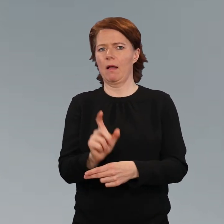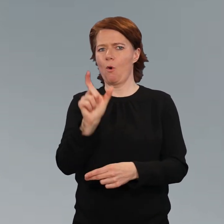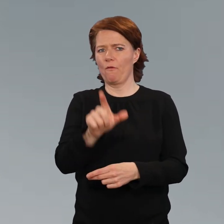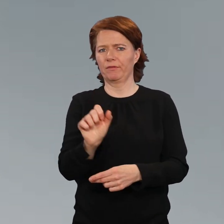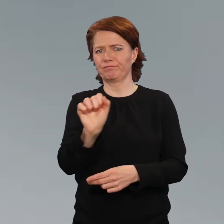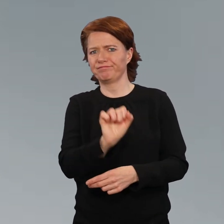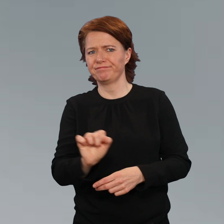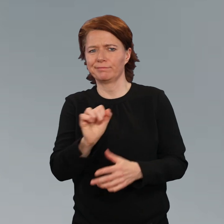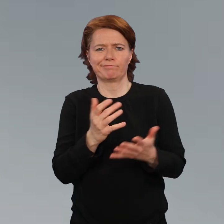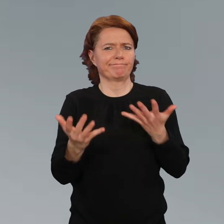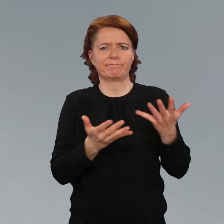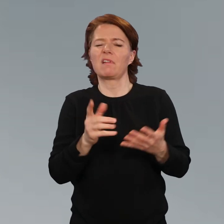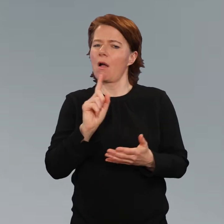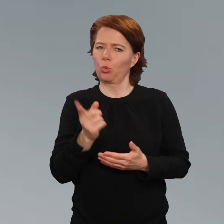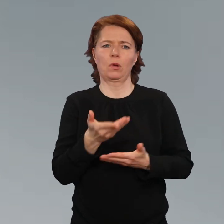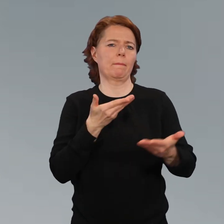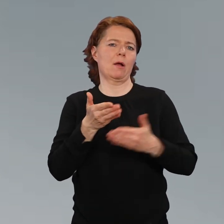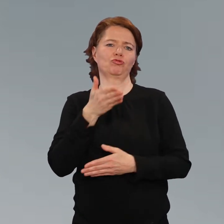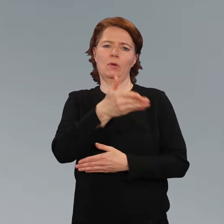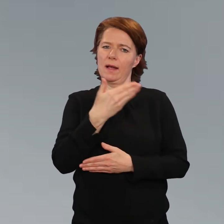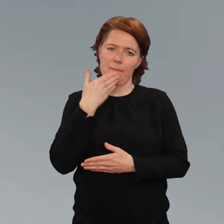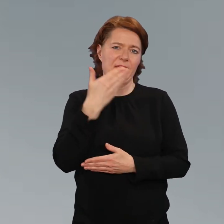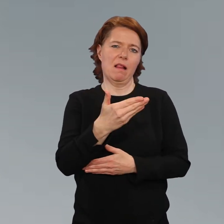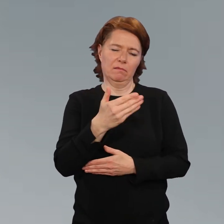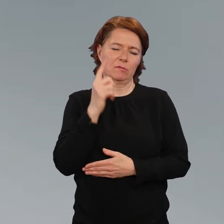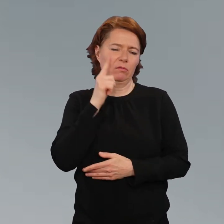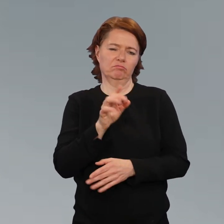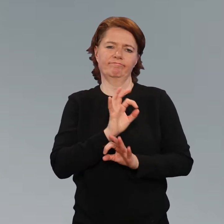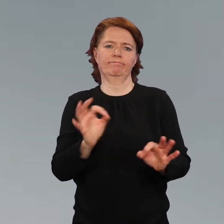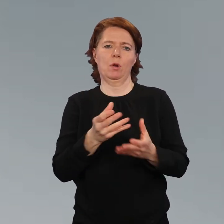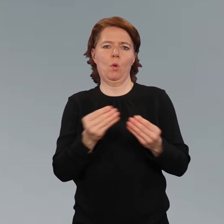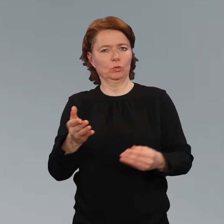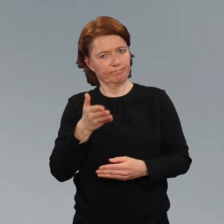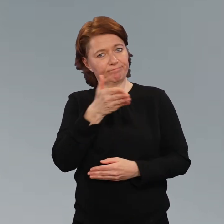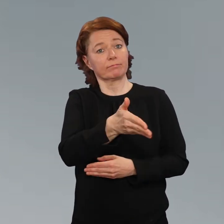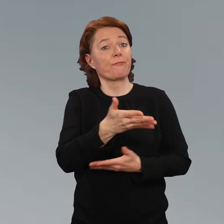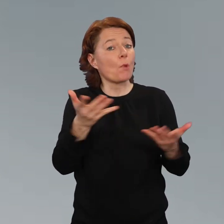zu sein, ist eine Beratung eine gute Idee. Dabei können hilfreich sein: